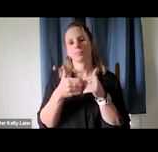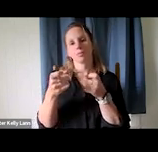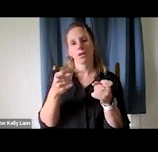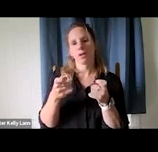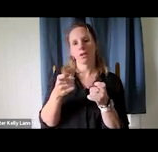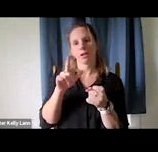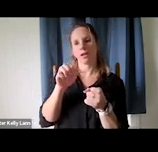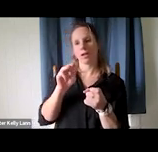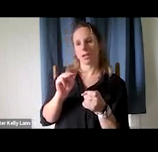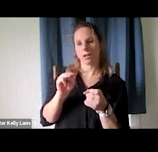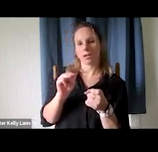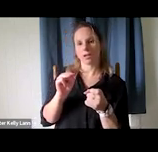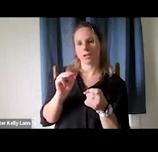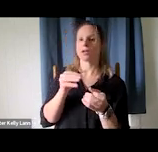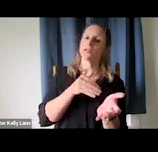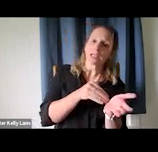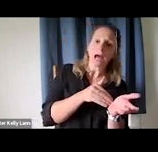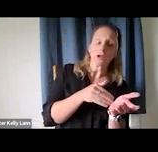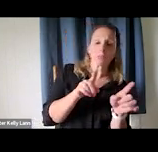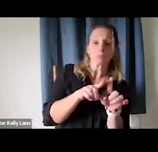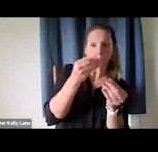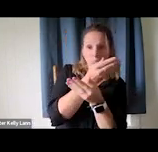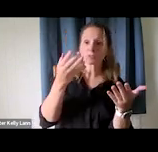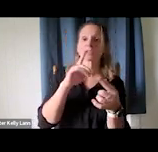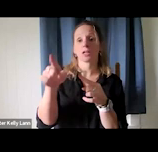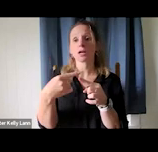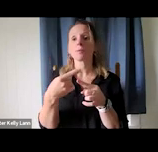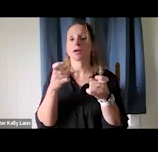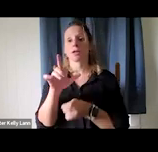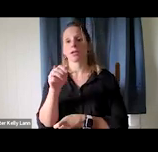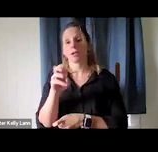no solo a nuestros adjudicadores, sino también a los médicos sobre el manejo de reclamaciones en las que también se incluye la DAA.